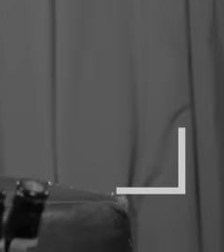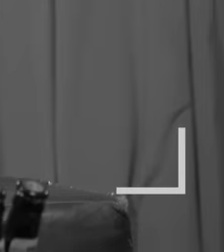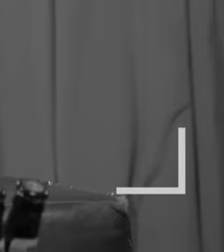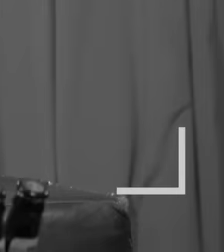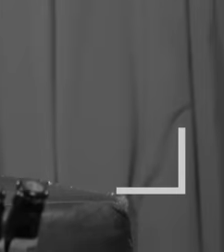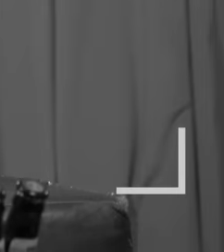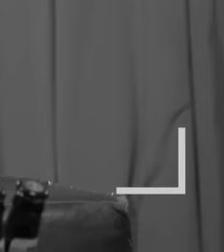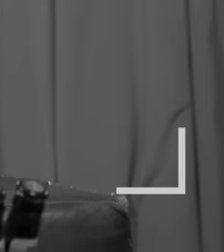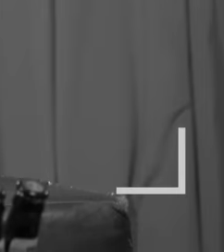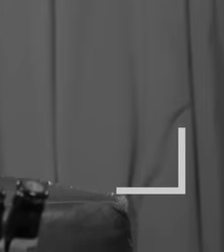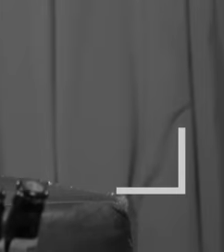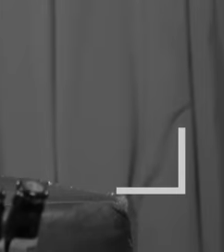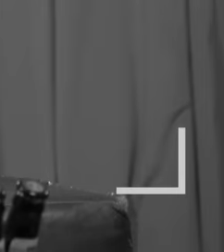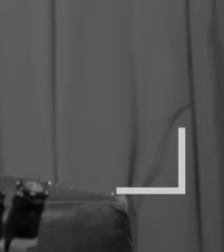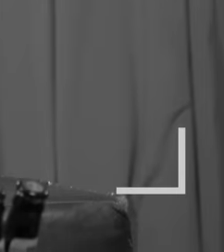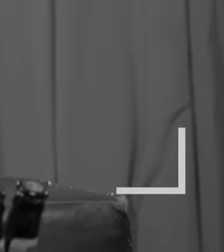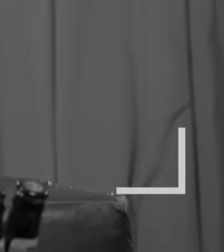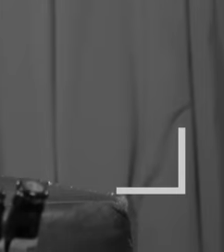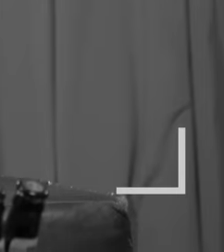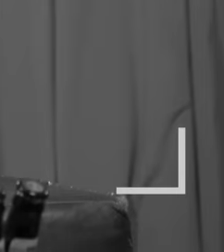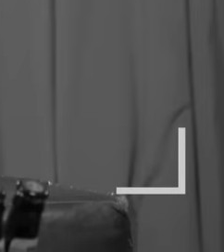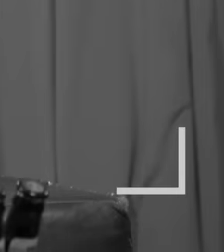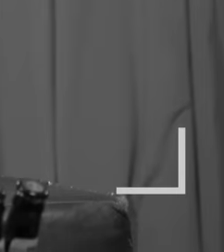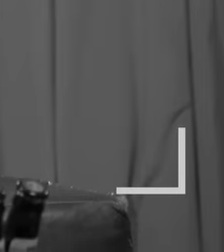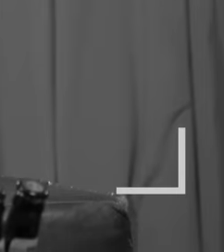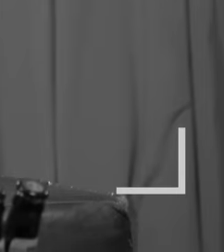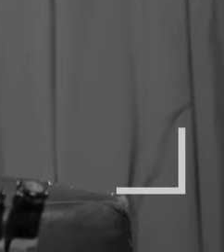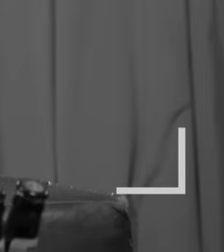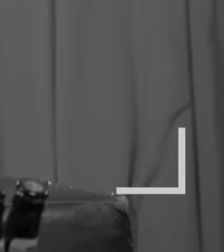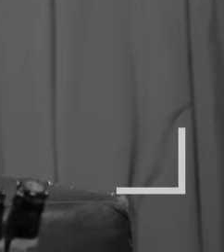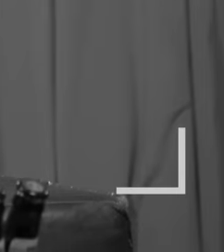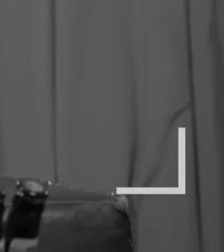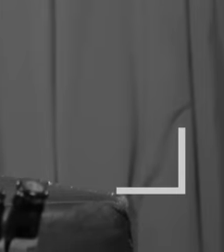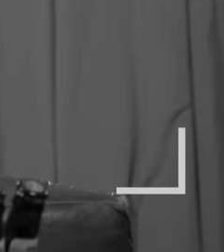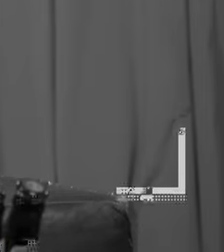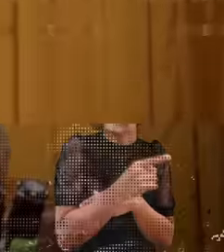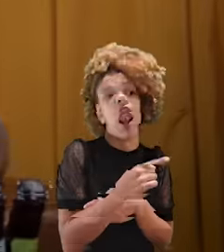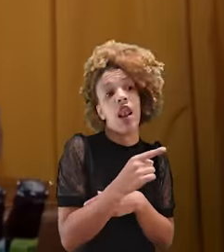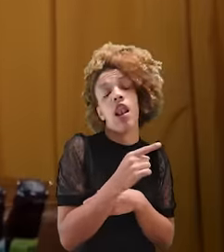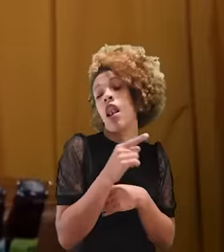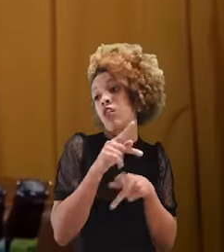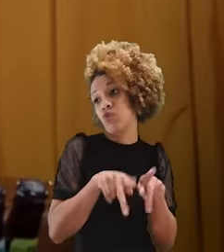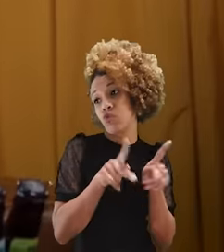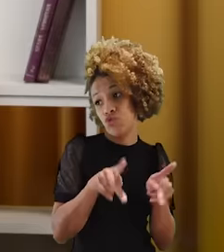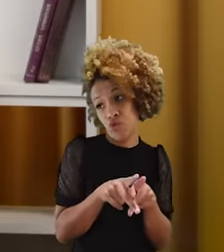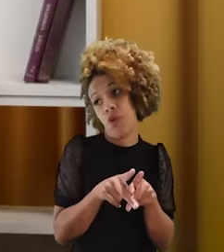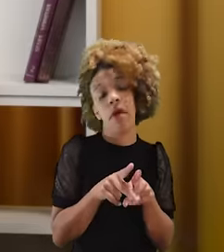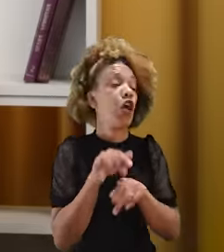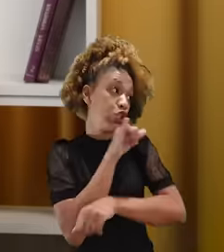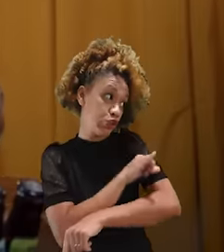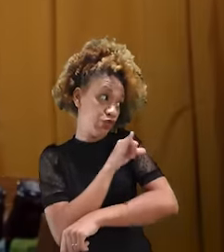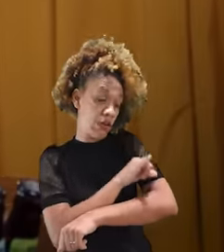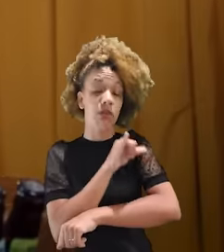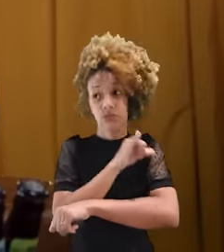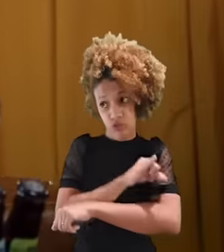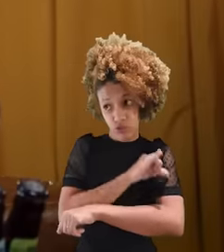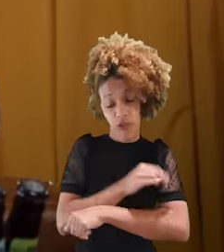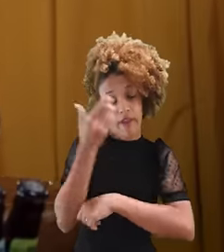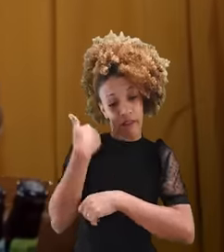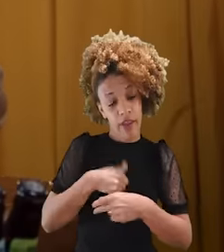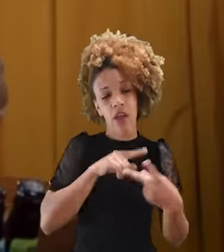Gente desculpa eu tenho tem TDH a peça é no Clara Nunes de sexta Rio de Janeiro sou eu André Dias